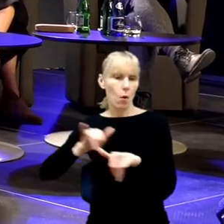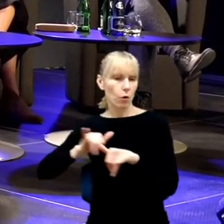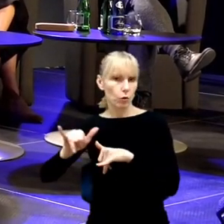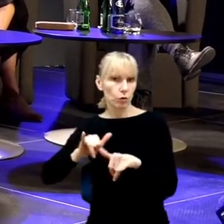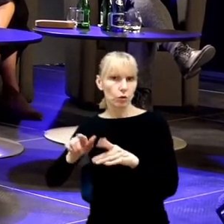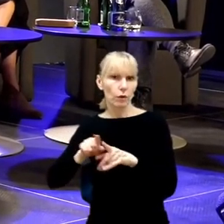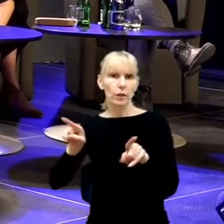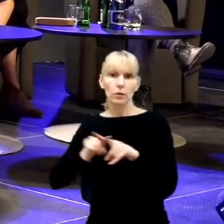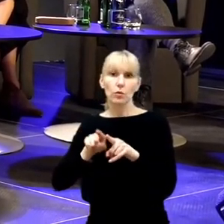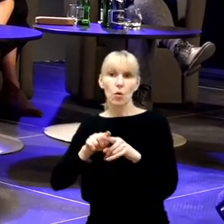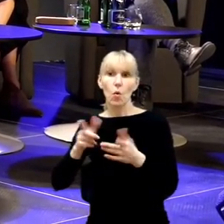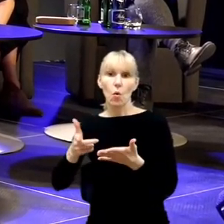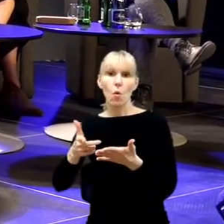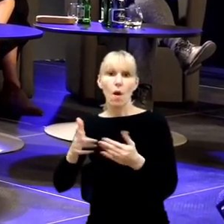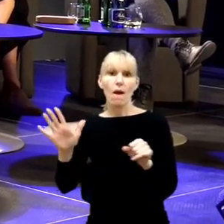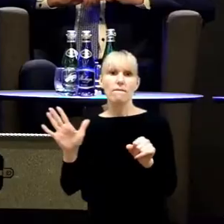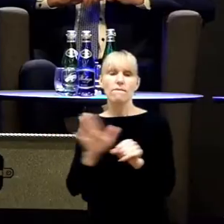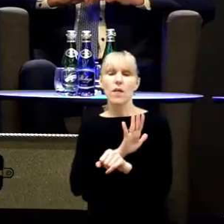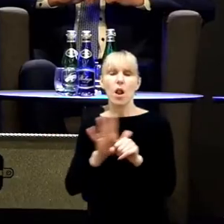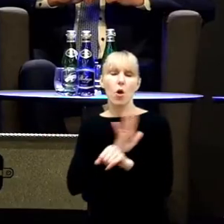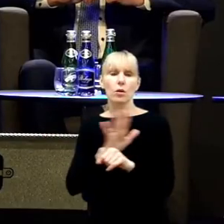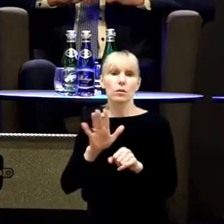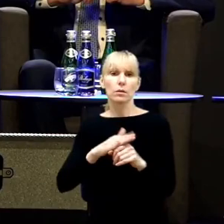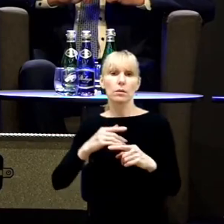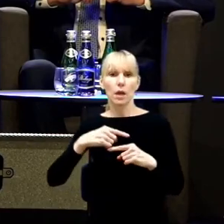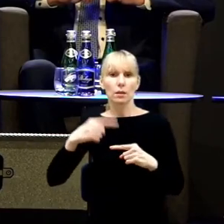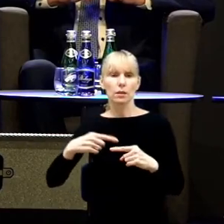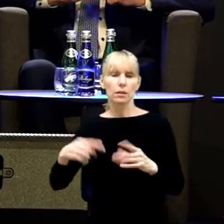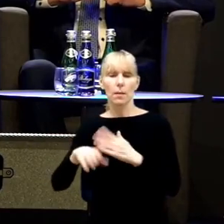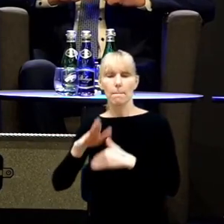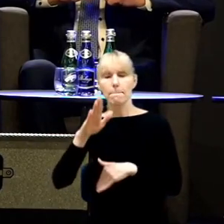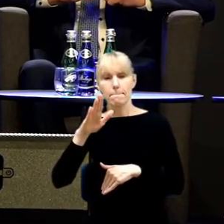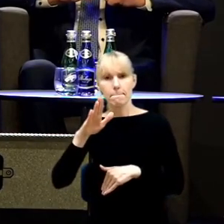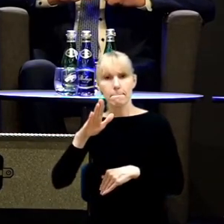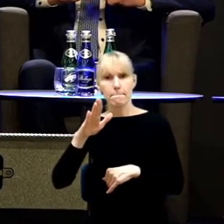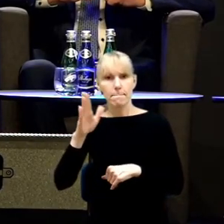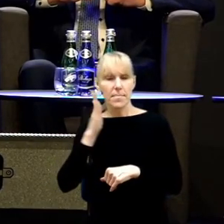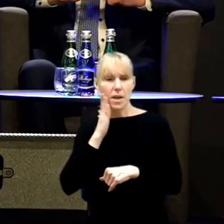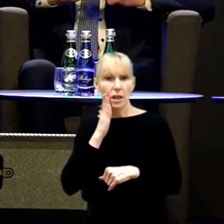Więc z tego punktu widzenia wydaje się, że no powiedzenie, że podpisałem rok temu umowę